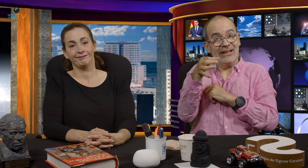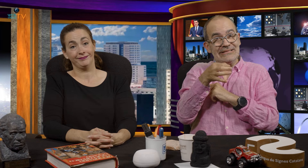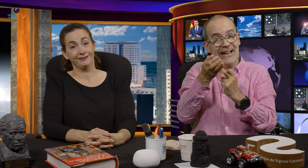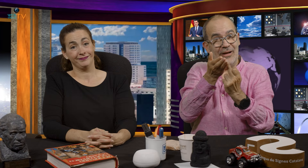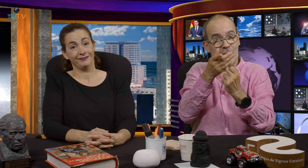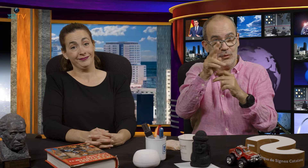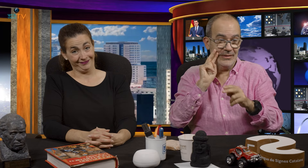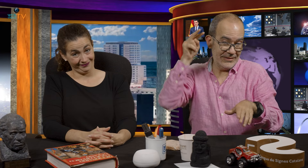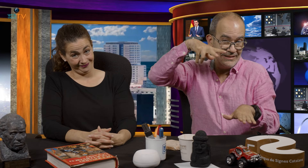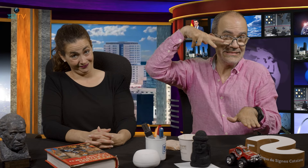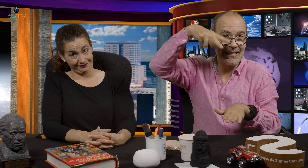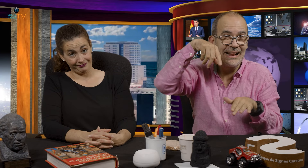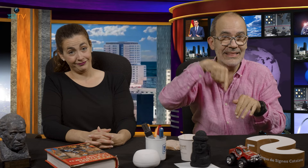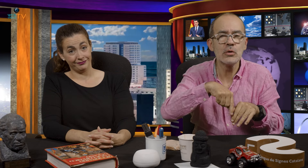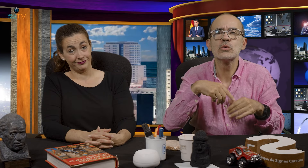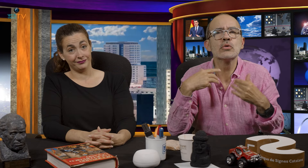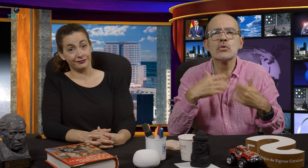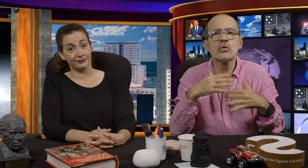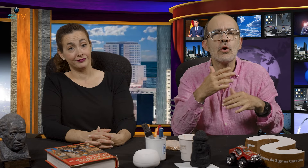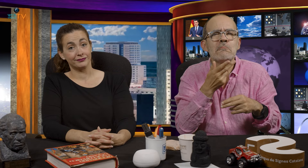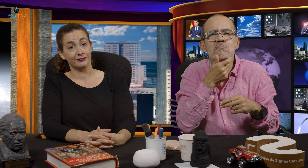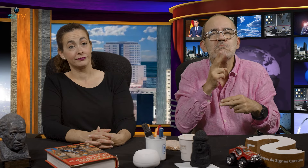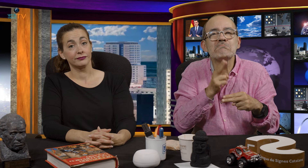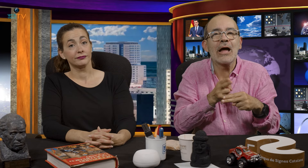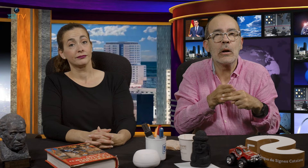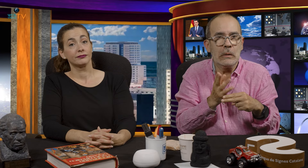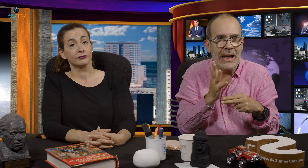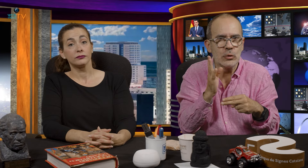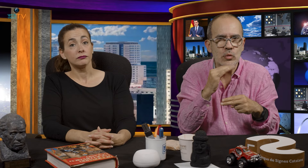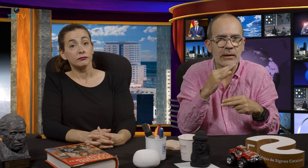la vista en satélite de la Isla Jeju no se ve nada de color marrón,